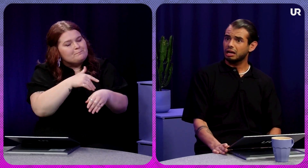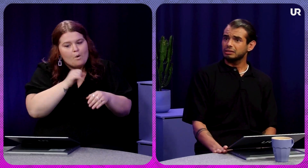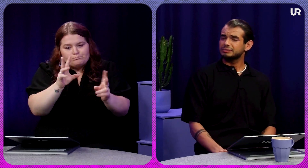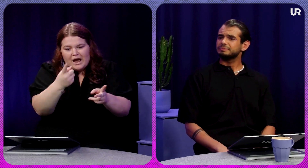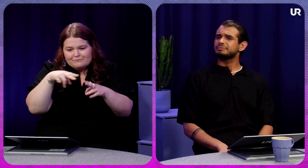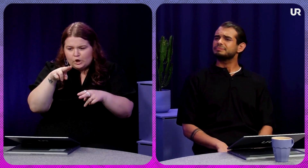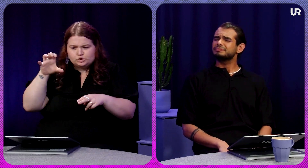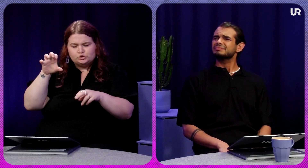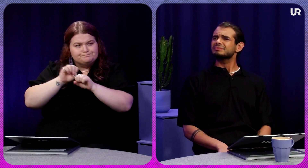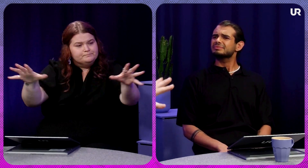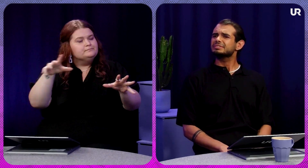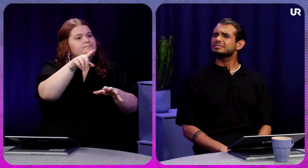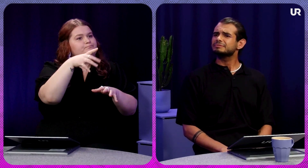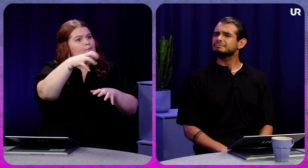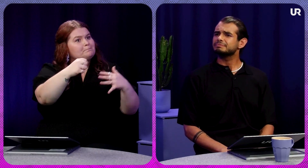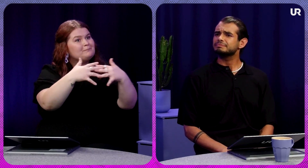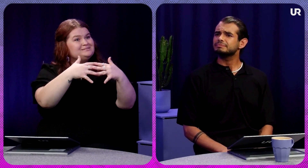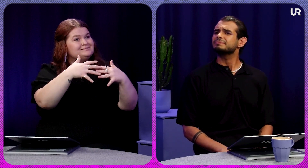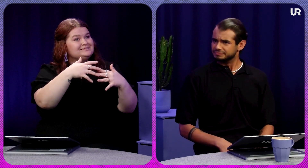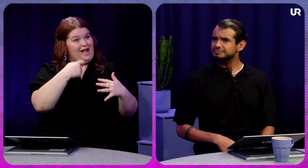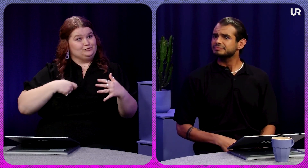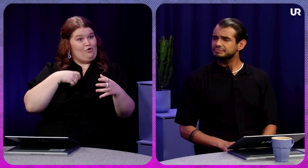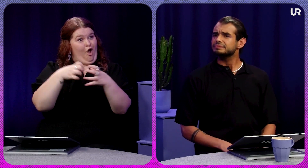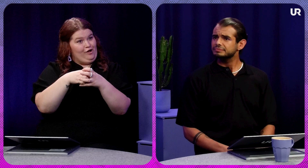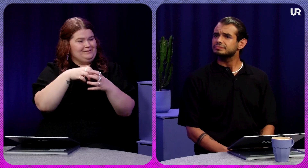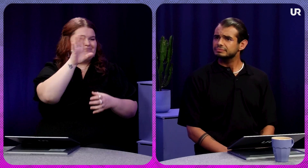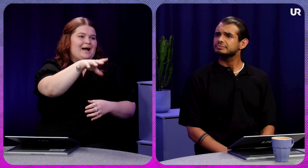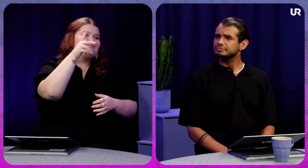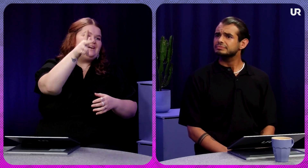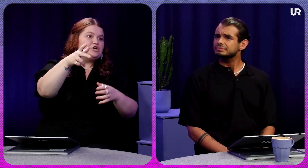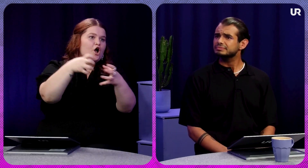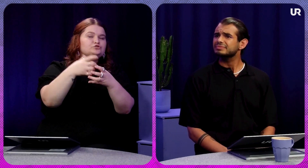Josephine: Ja och vet du, jag tänker direkt på det där fotbollsklippet, landslagsmatchen som blev SUPERviral!